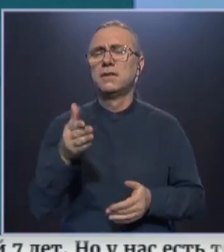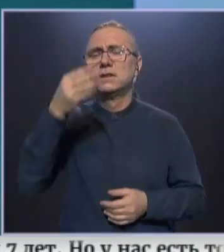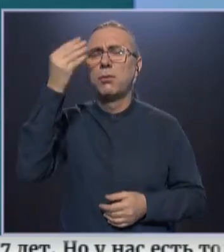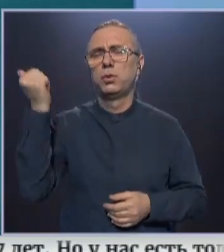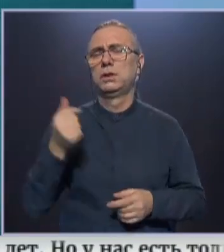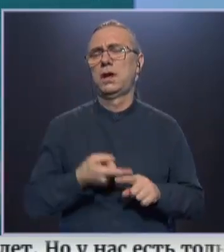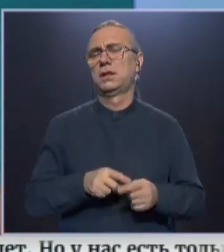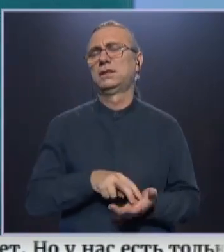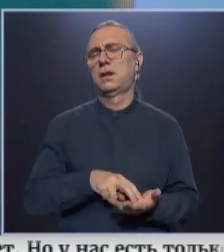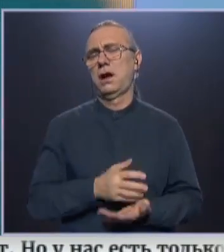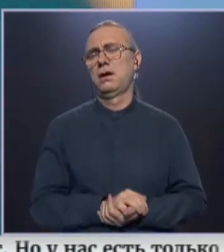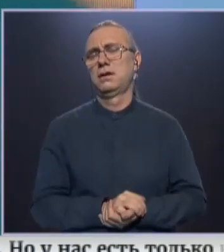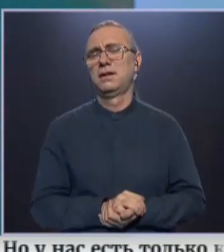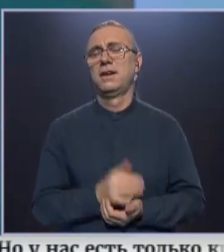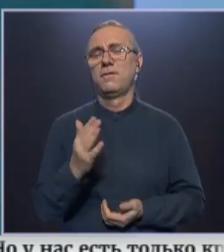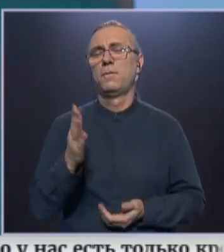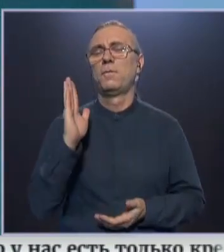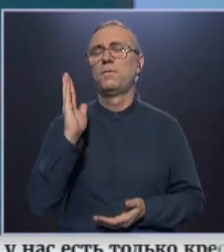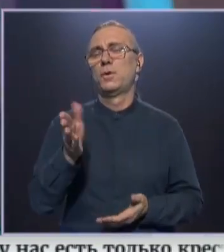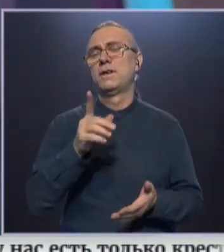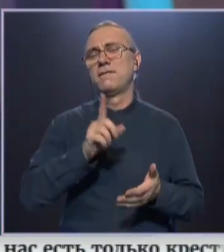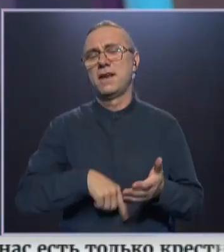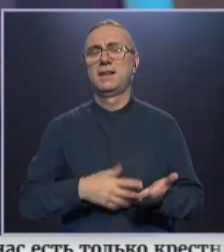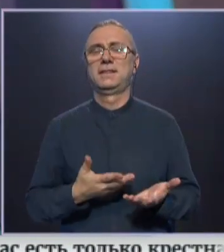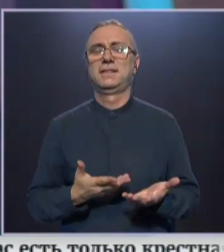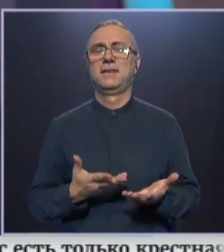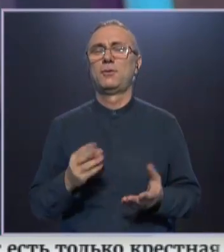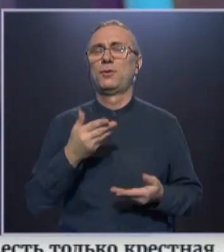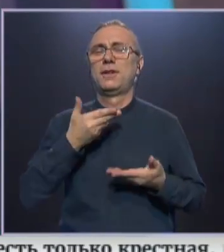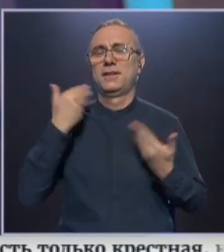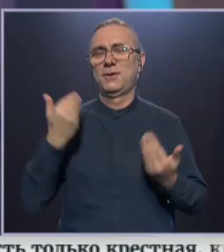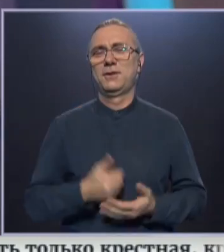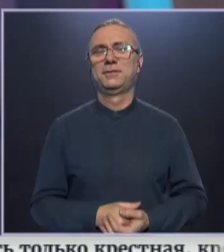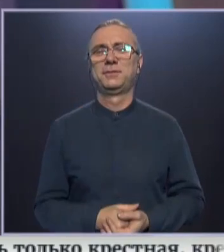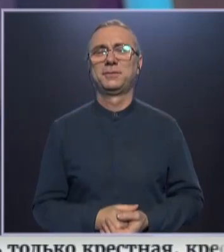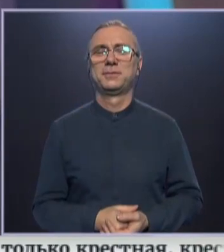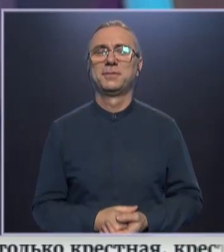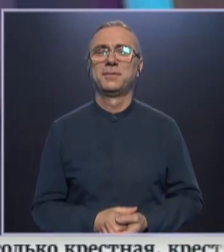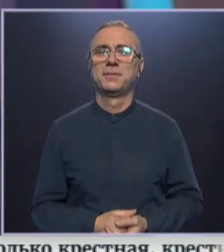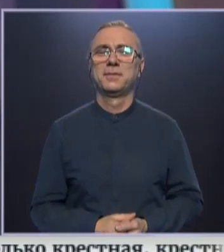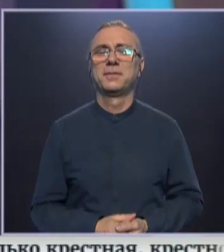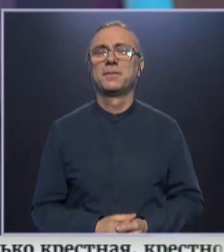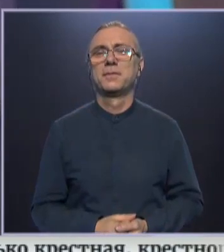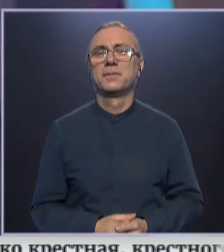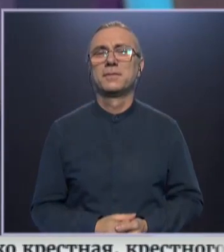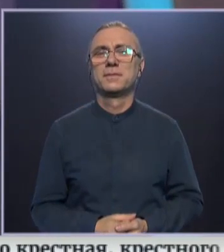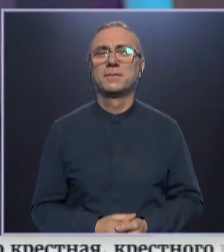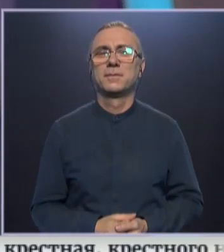и плакаться и так легко легко У нас остается по-моему около трех минут до конца время нас сейчас такое